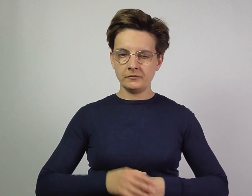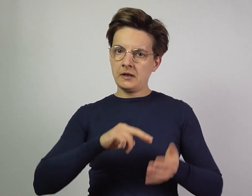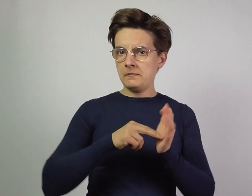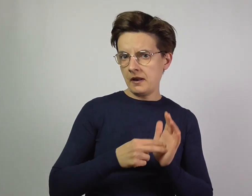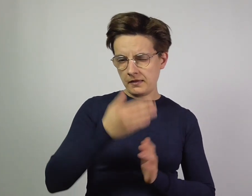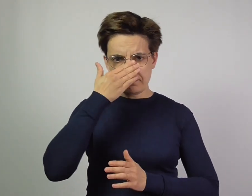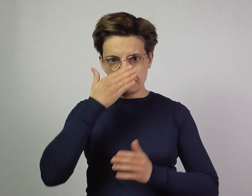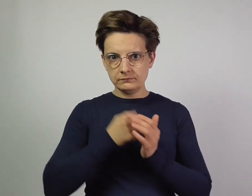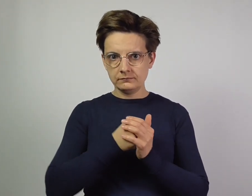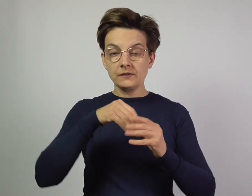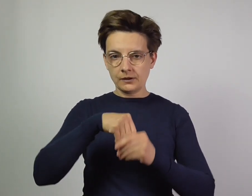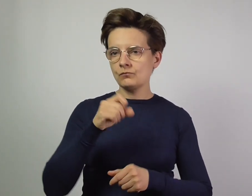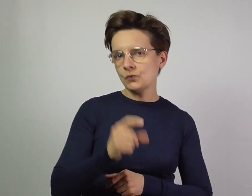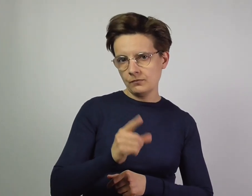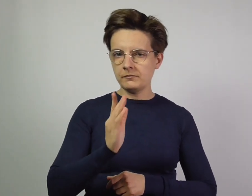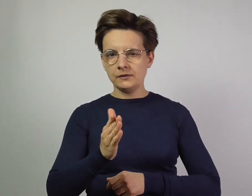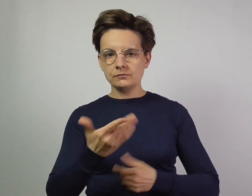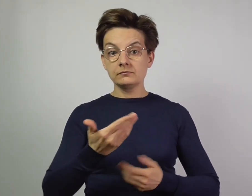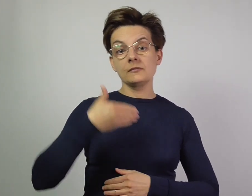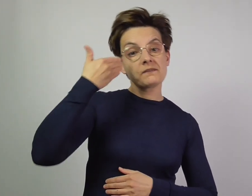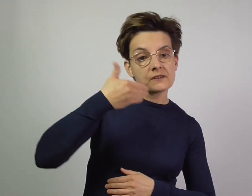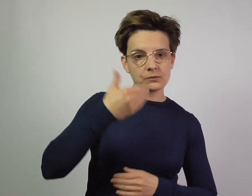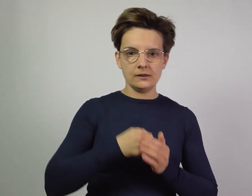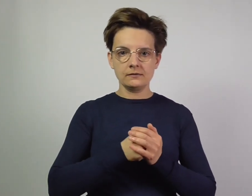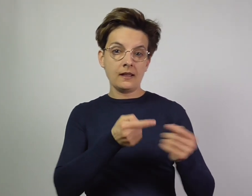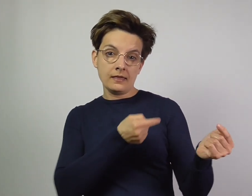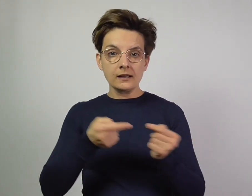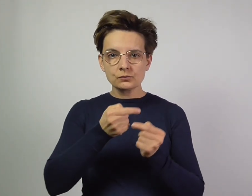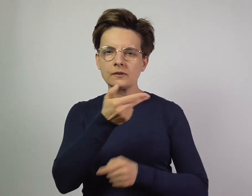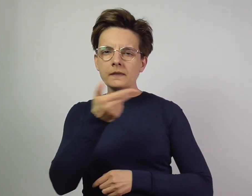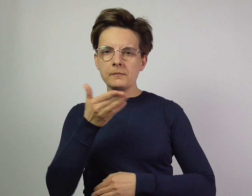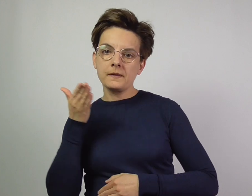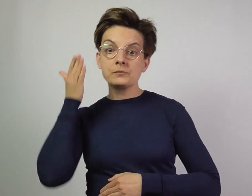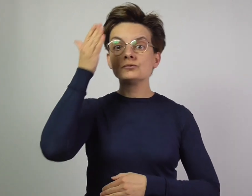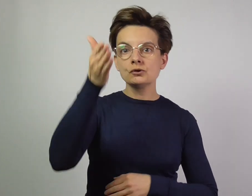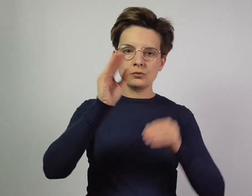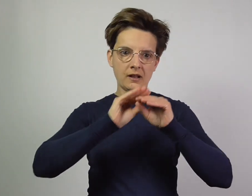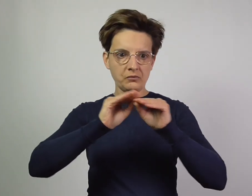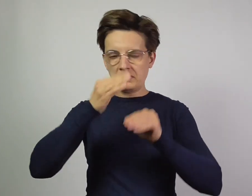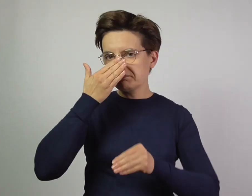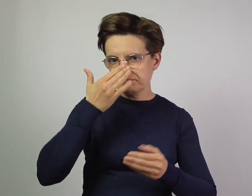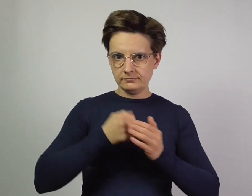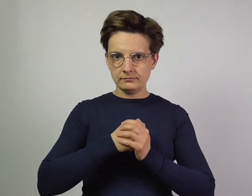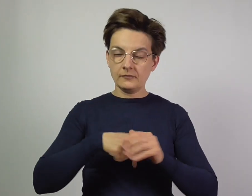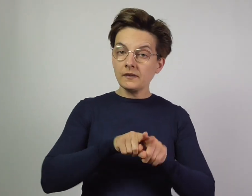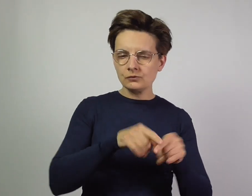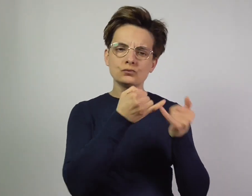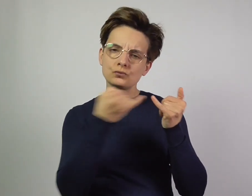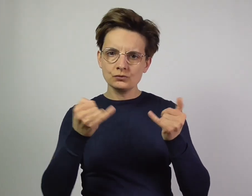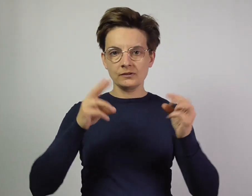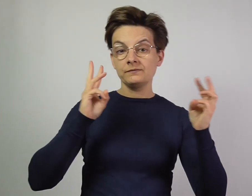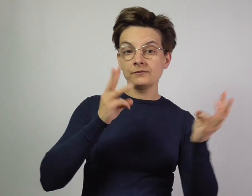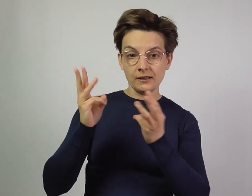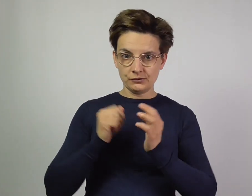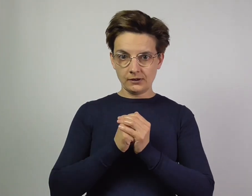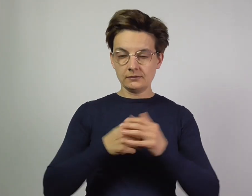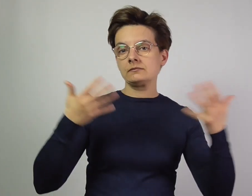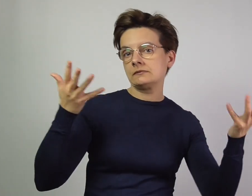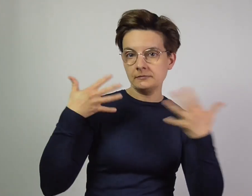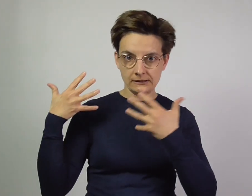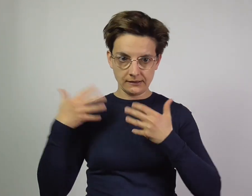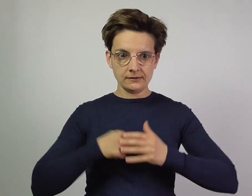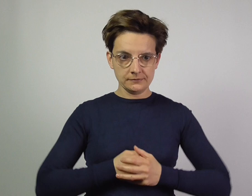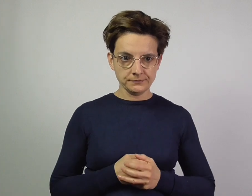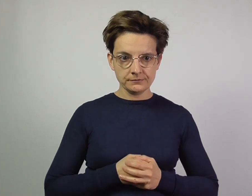W planie wykłady, dyskusja o przyszłości edukacji oraz warsztaty i spacery.